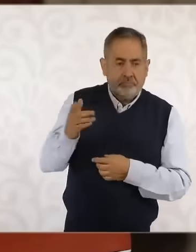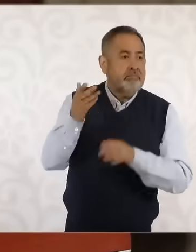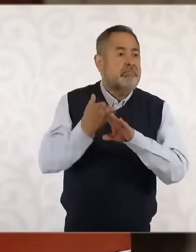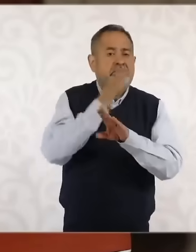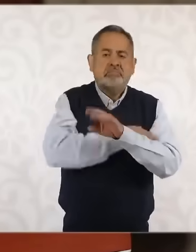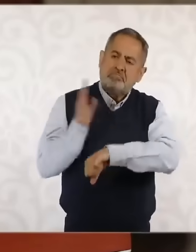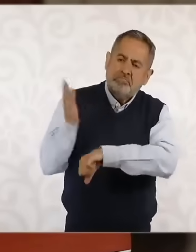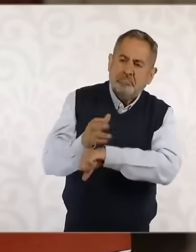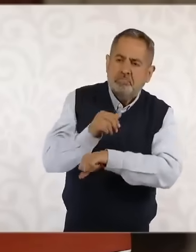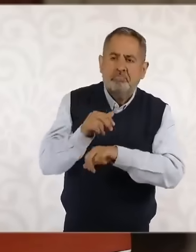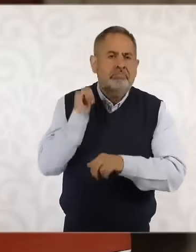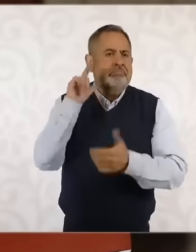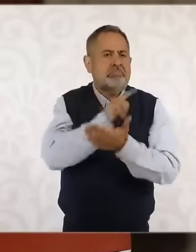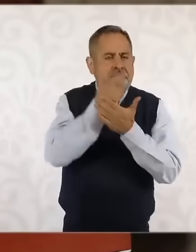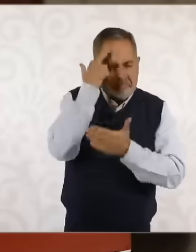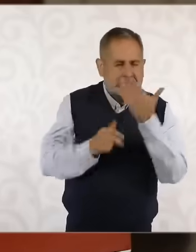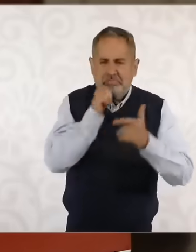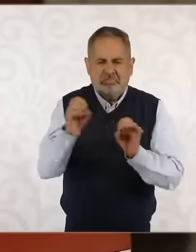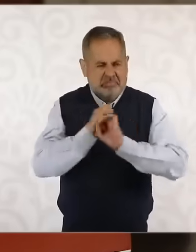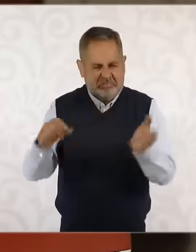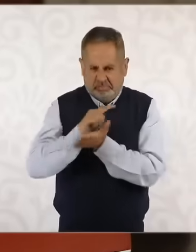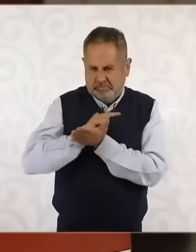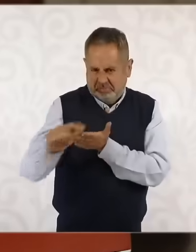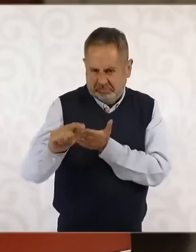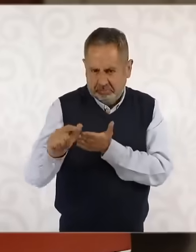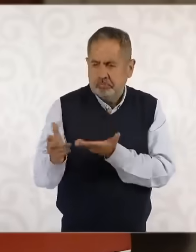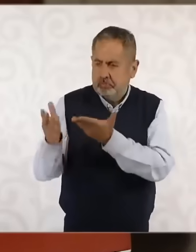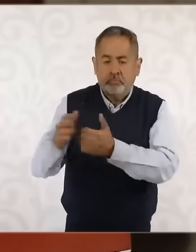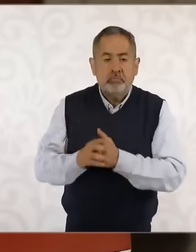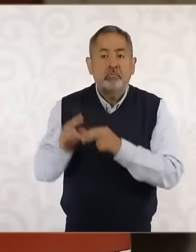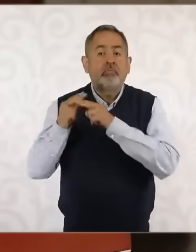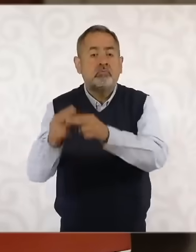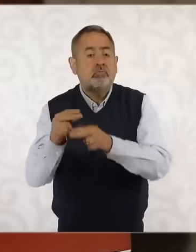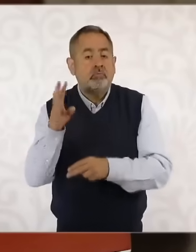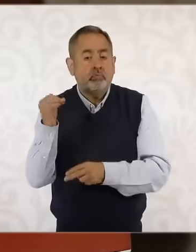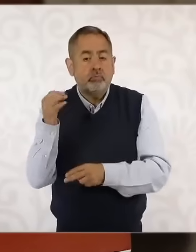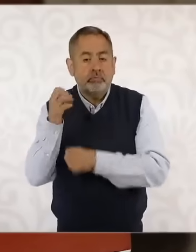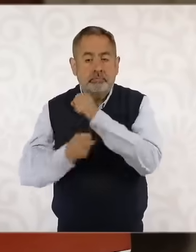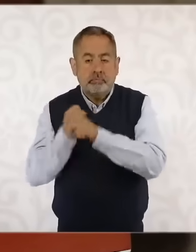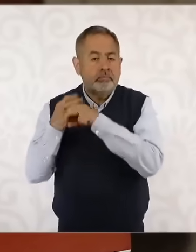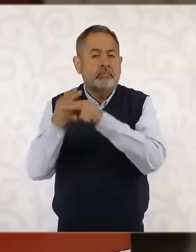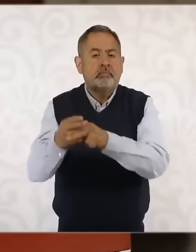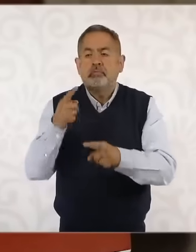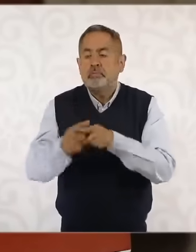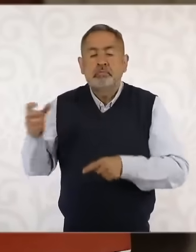comisión de delito doloso. Eh, durará en su cargo 9 años y será designado y removido conforme a lo